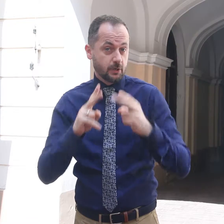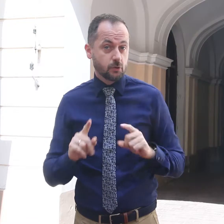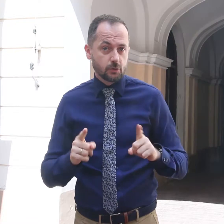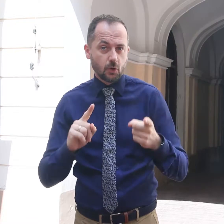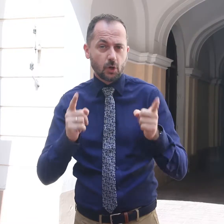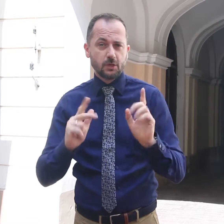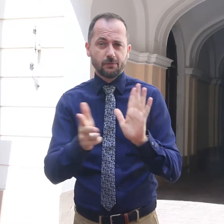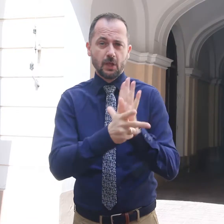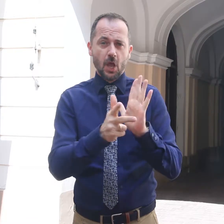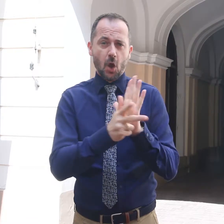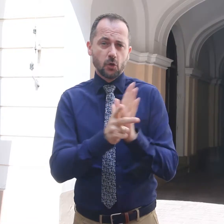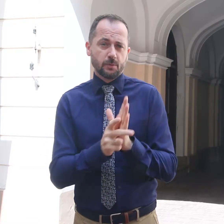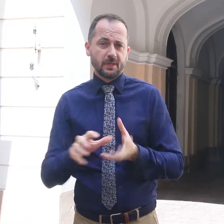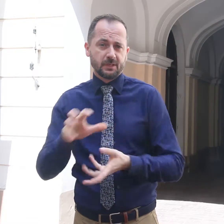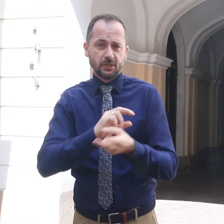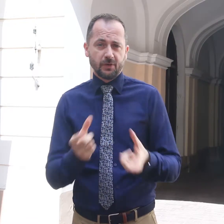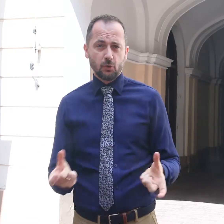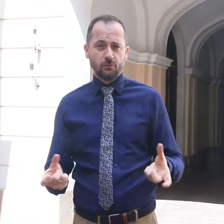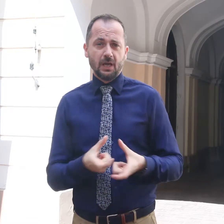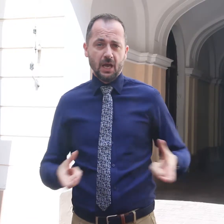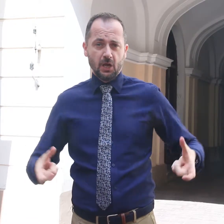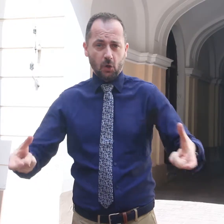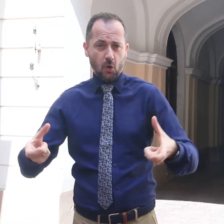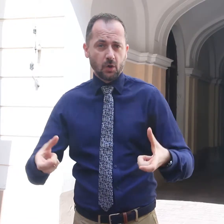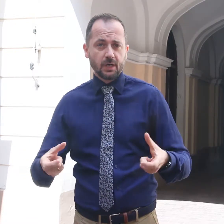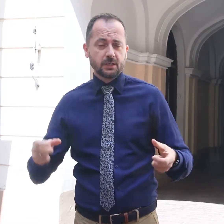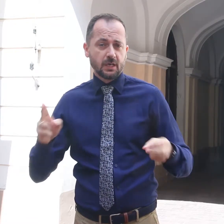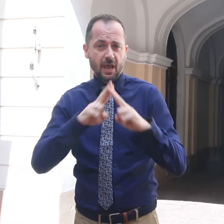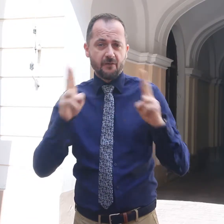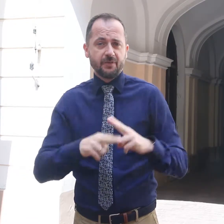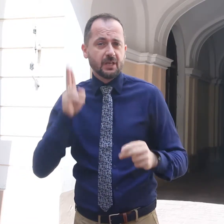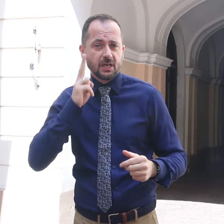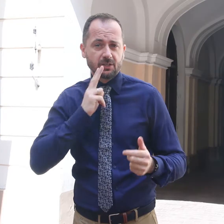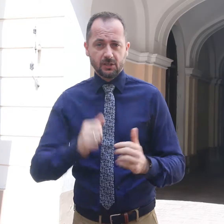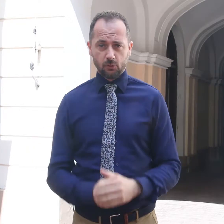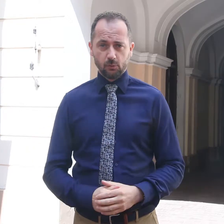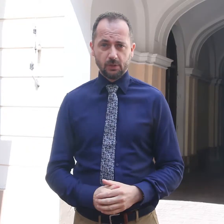XVIII Światowy Kongres Światowej Federacji Głuchych.